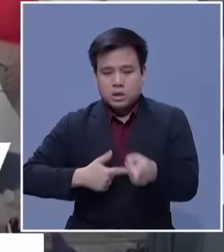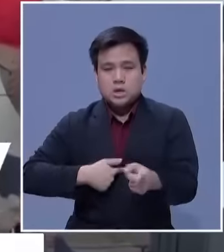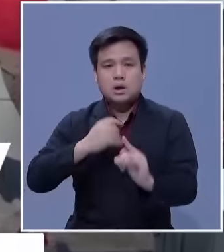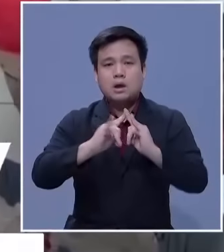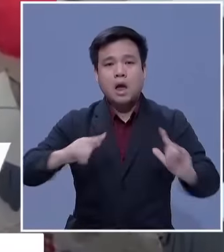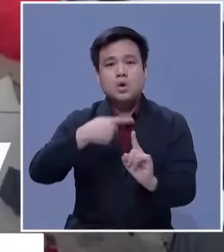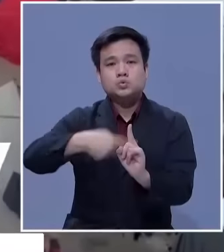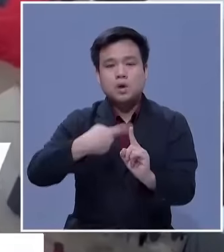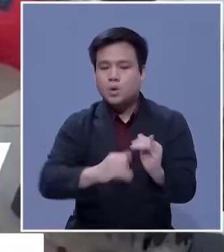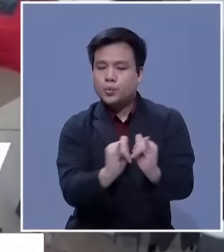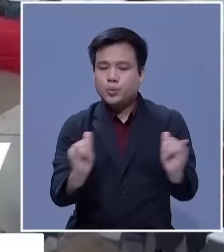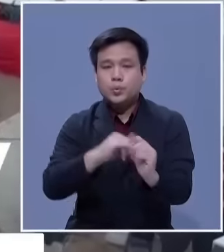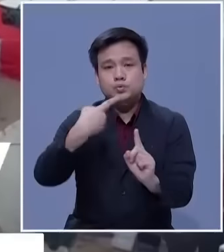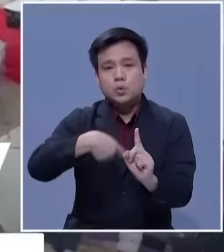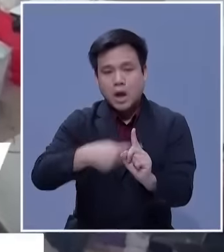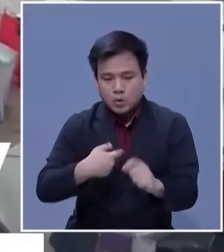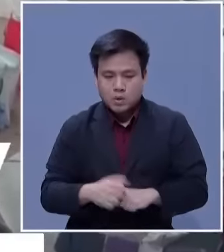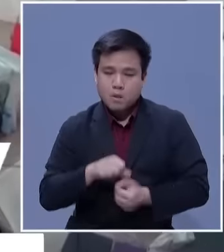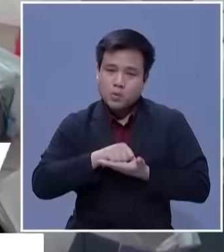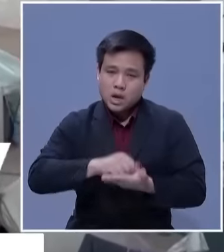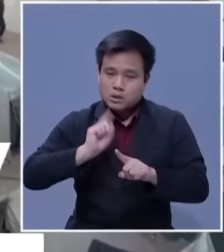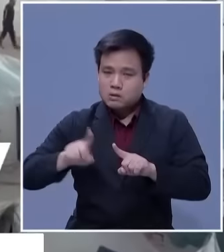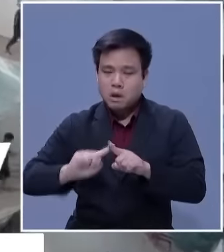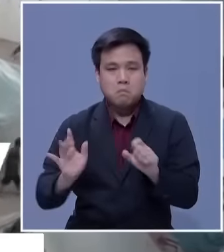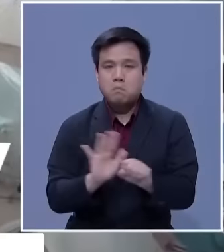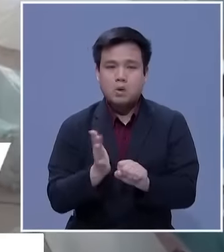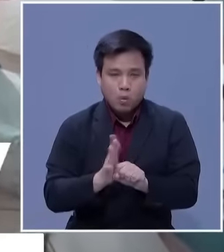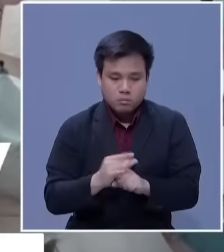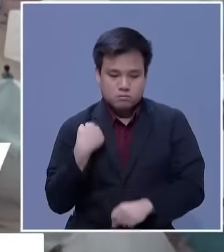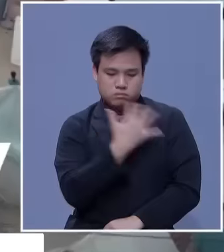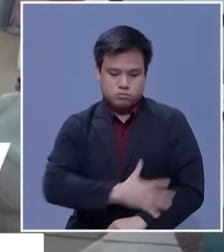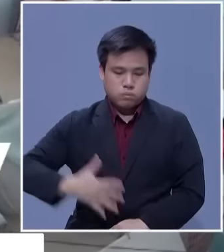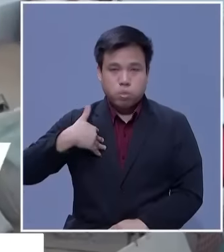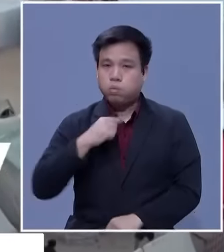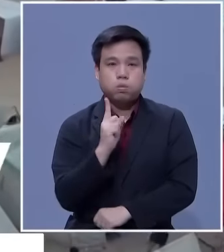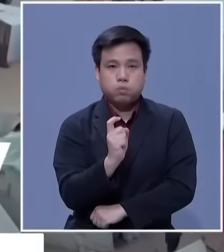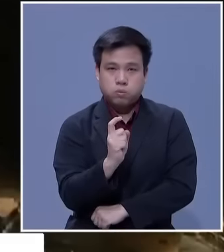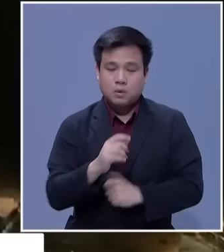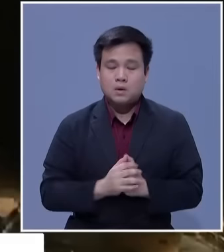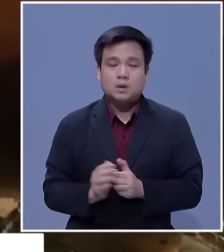เข้าถึงสิ่งอำนวยความสะดวกและขาดในเรื่อง ของการดูแลสุขอนามัยด้วยโดยอิสราเอลยังคง